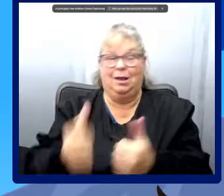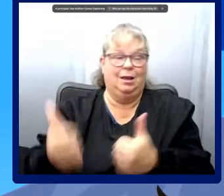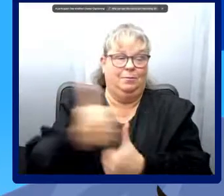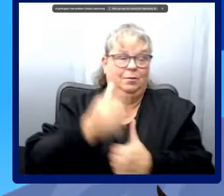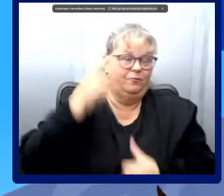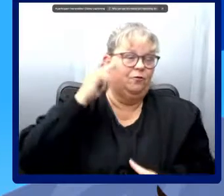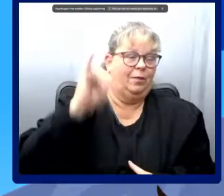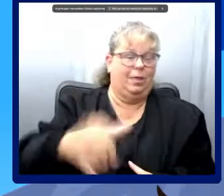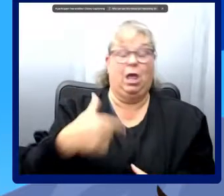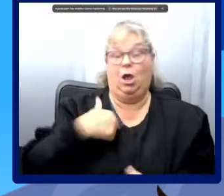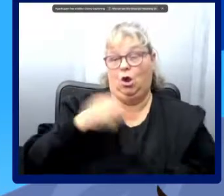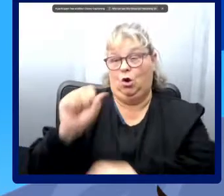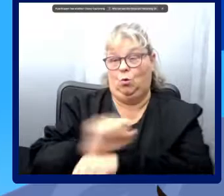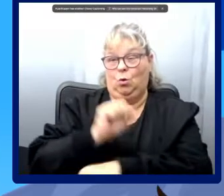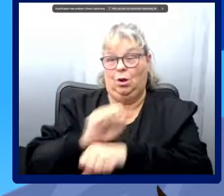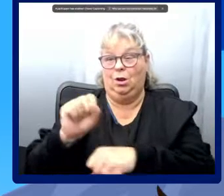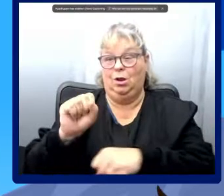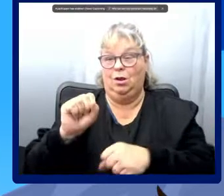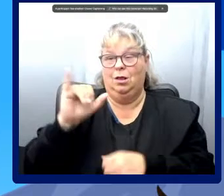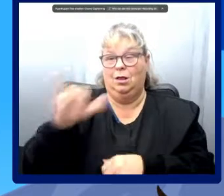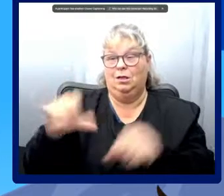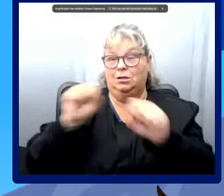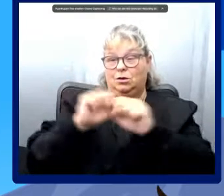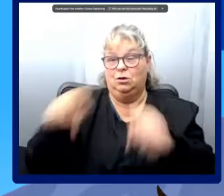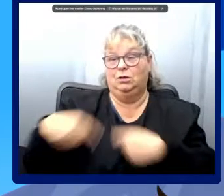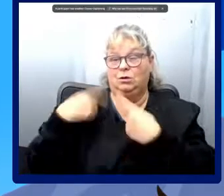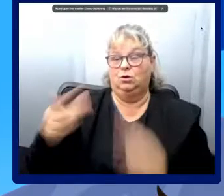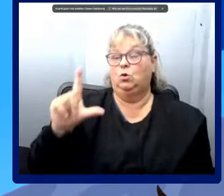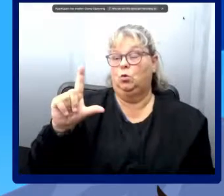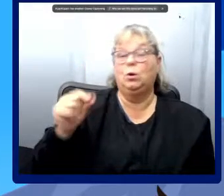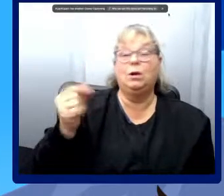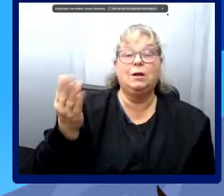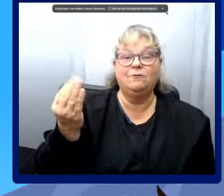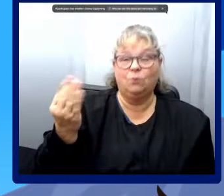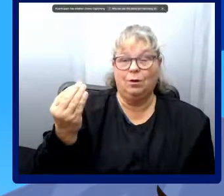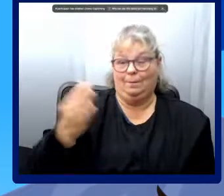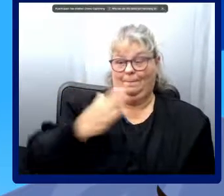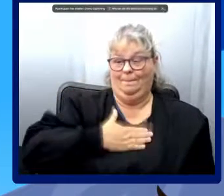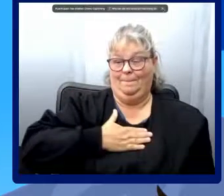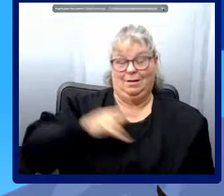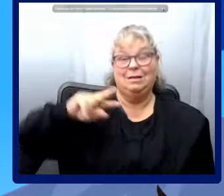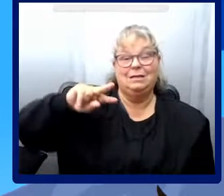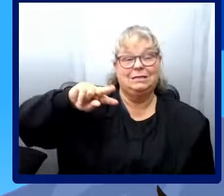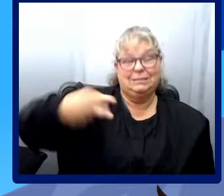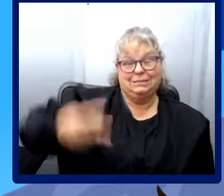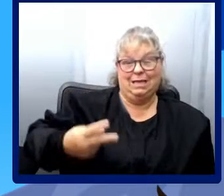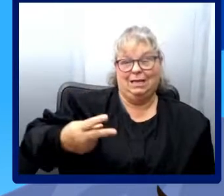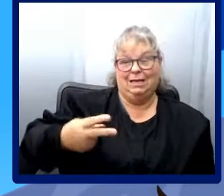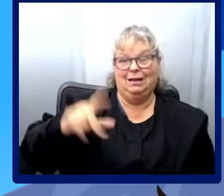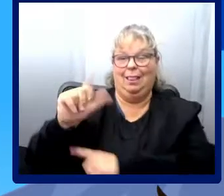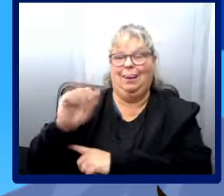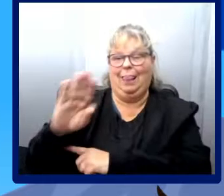He trabajado en el ecosistema de Salesforce desde 2014 y esta es mi segunda participación en Salesforce Labs Day.